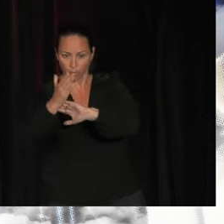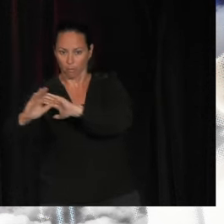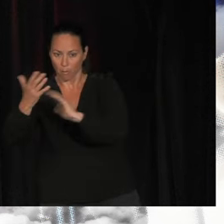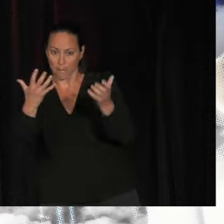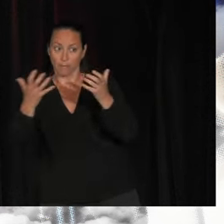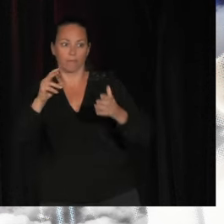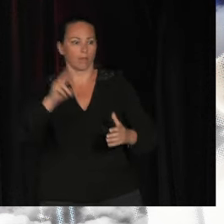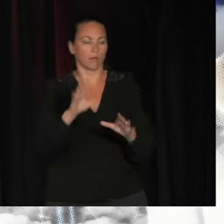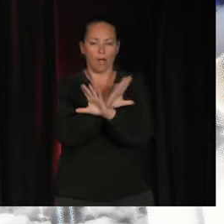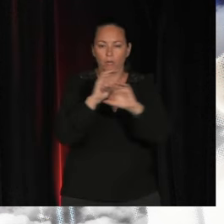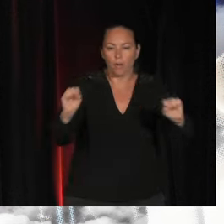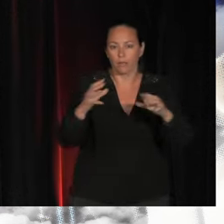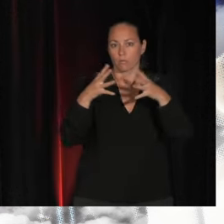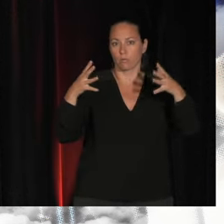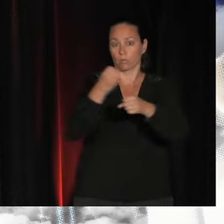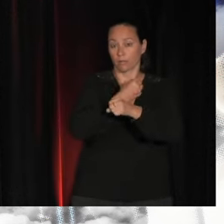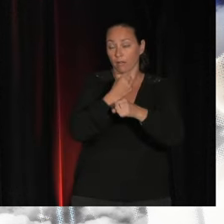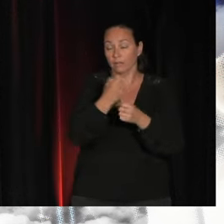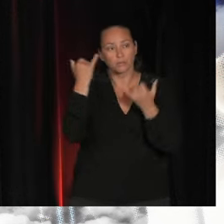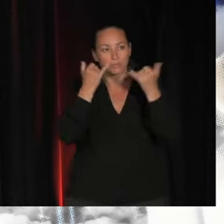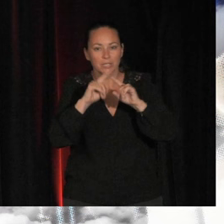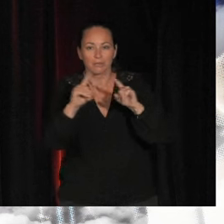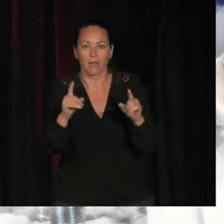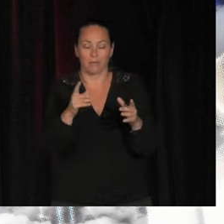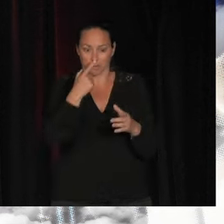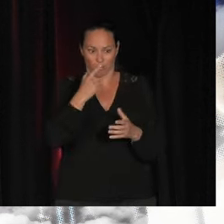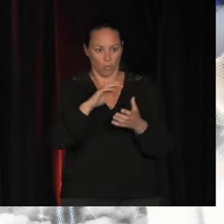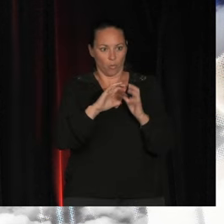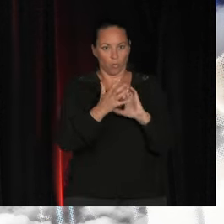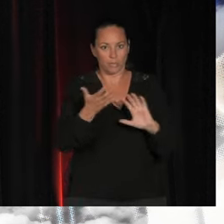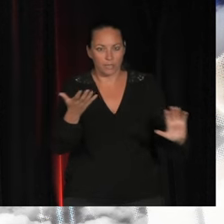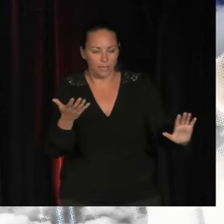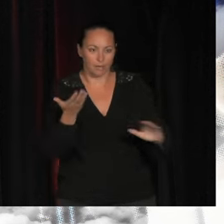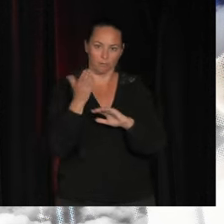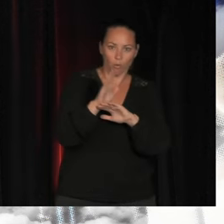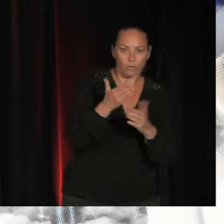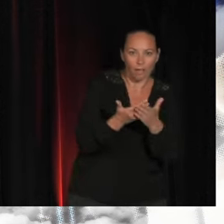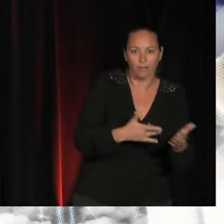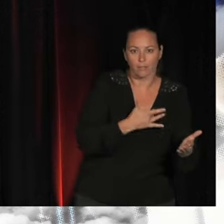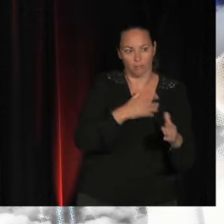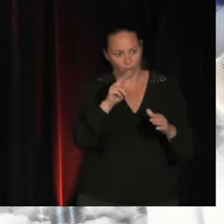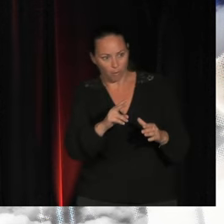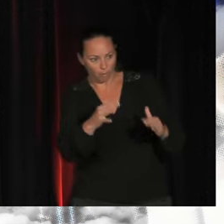parce qu'en plus on ne se rend pas compte à quel point c'est complexe de rendre ça intéressant. Et donc ils ont dû travailler énormément de trucs.